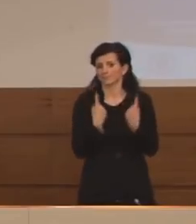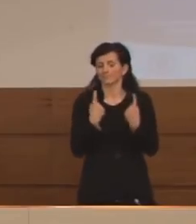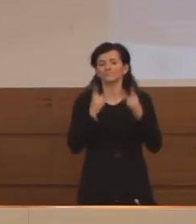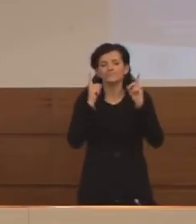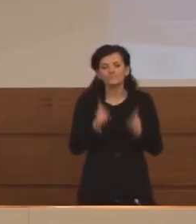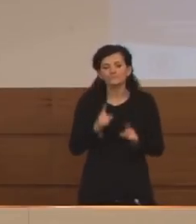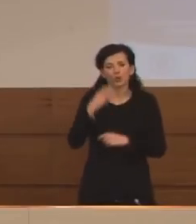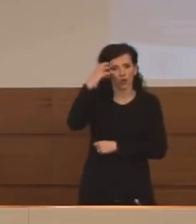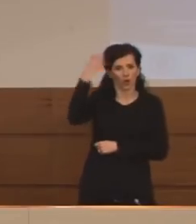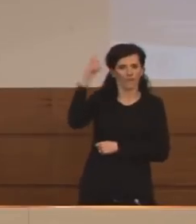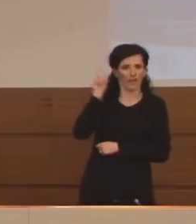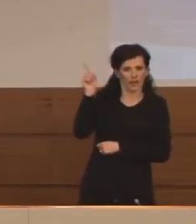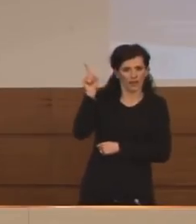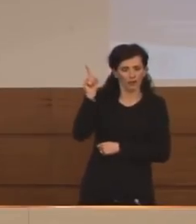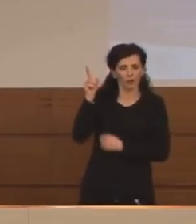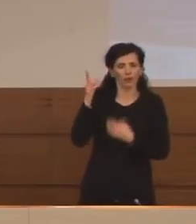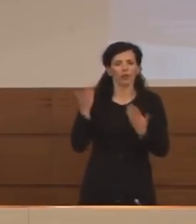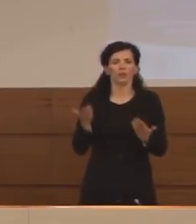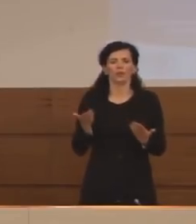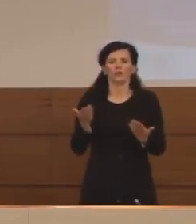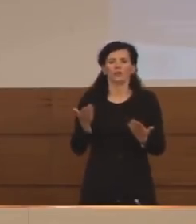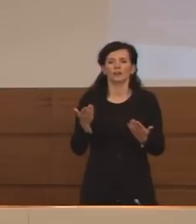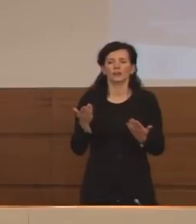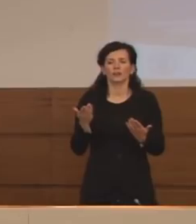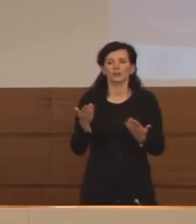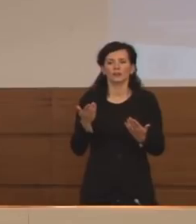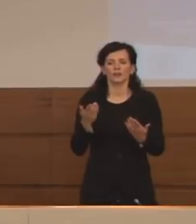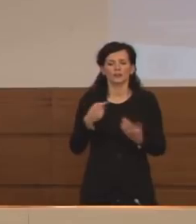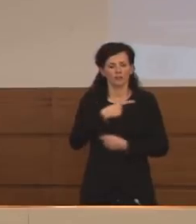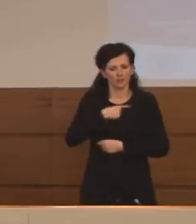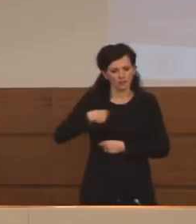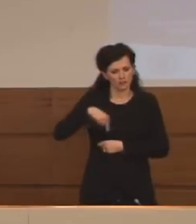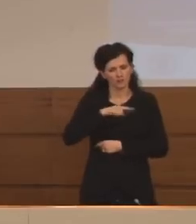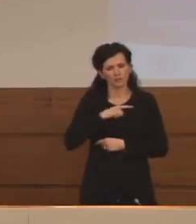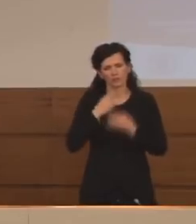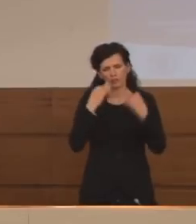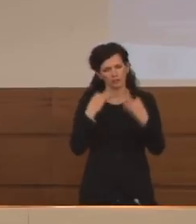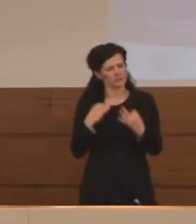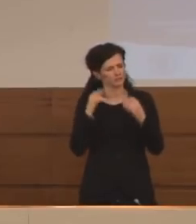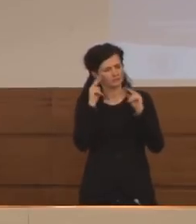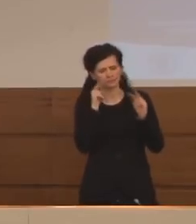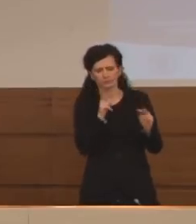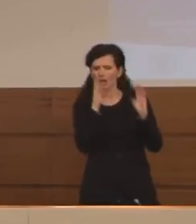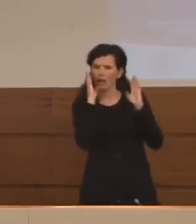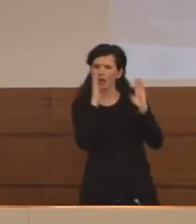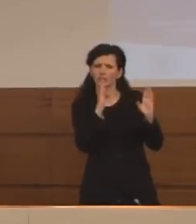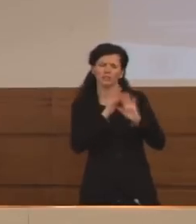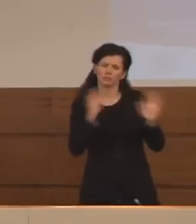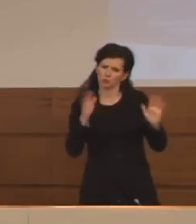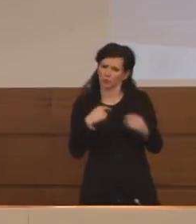Però è chiaro che una cosa a cui teniamo particolarmente questo proprio mi senti di dirlo